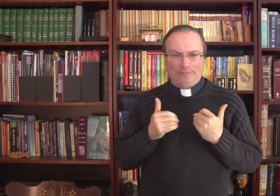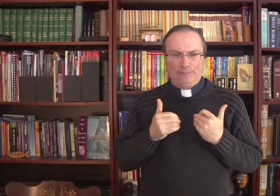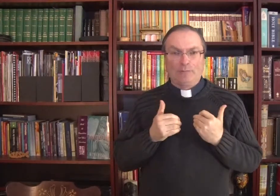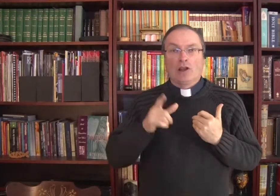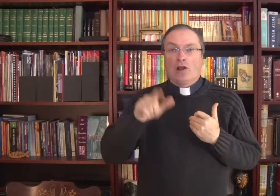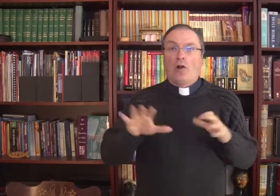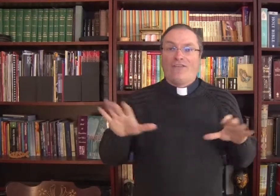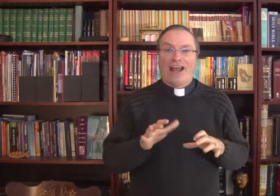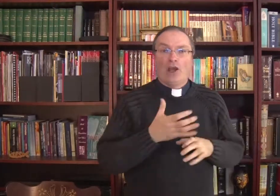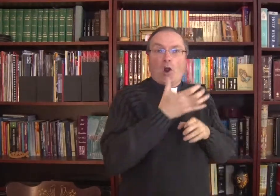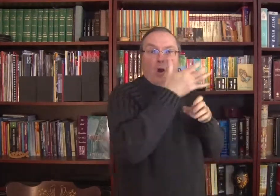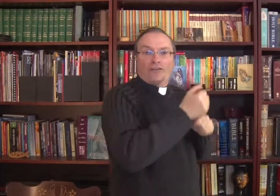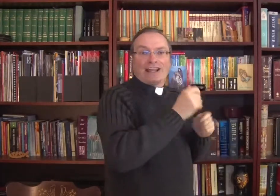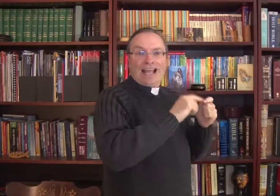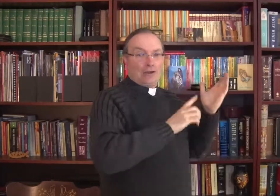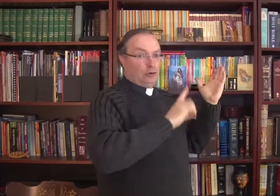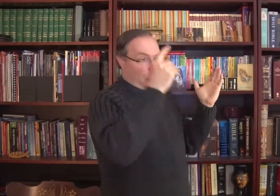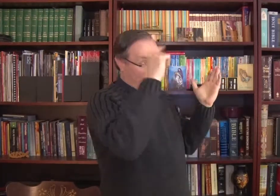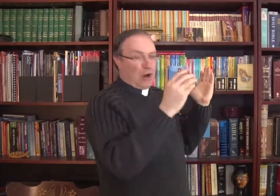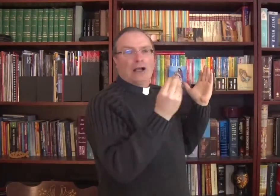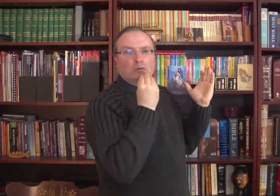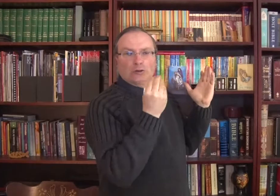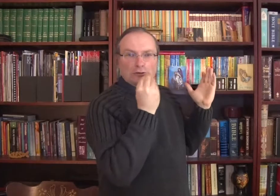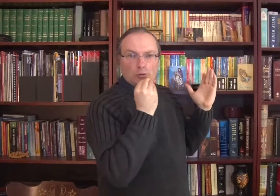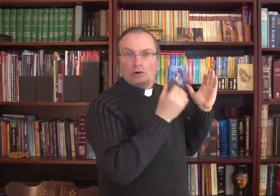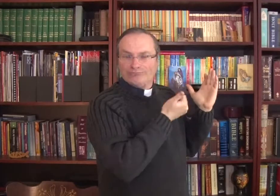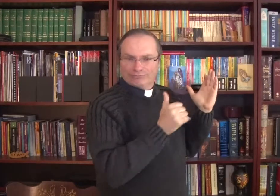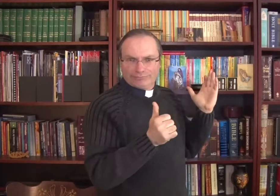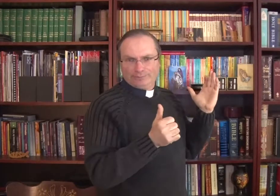Qu’on fasse confiance à Dieu pour la nourriture, etc.